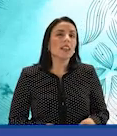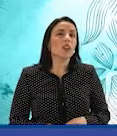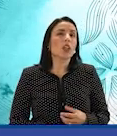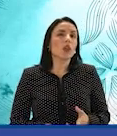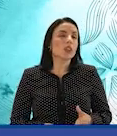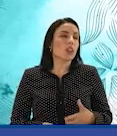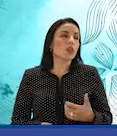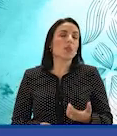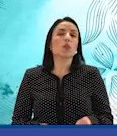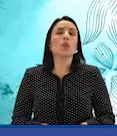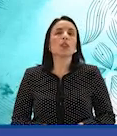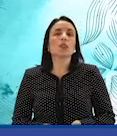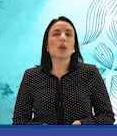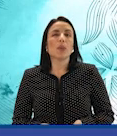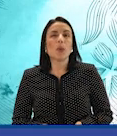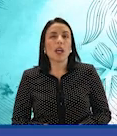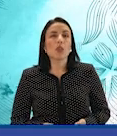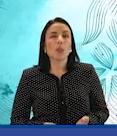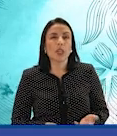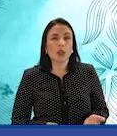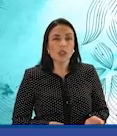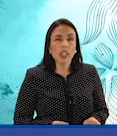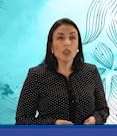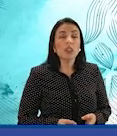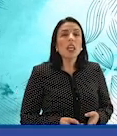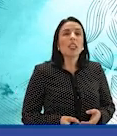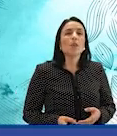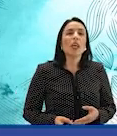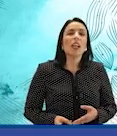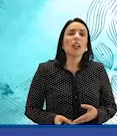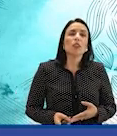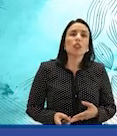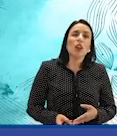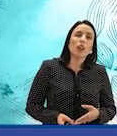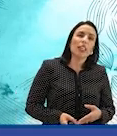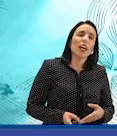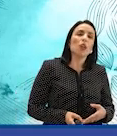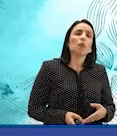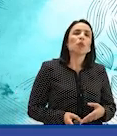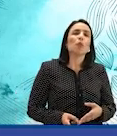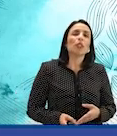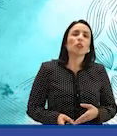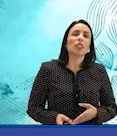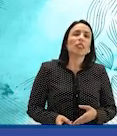donde constan los presupuestos aprobados por el Concejo y enviar a la Contraloría el presupuesto inicial